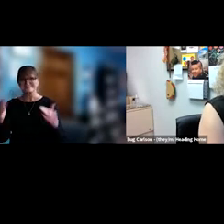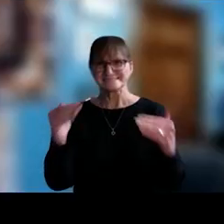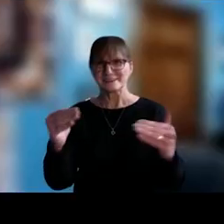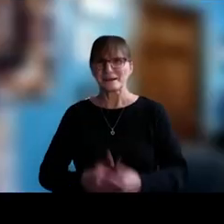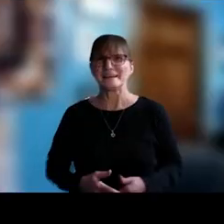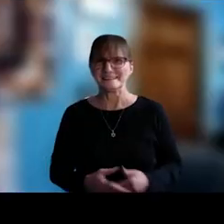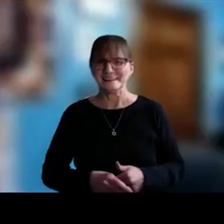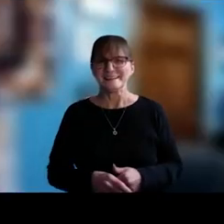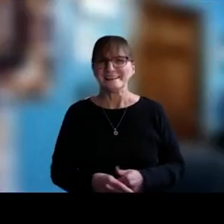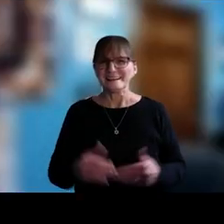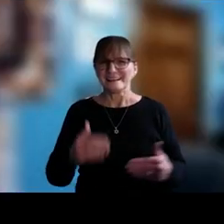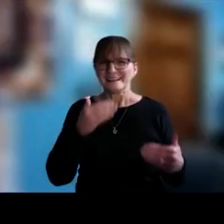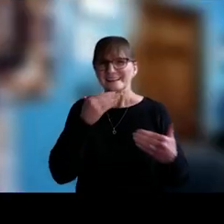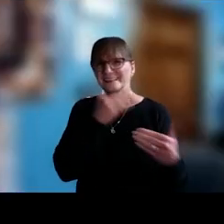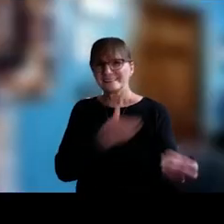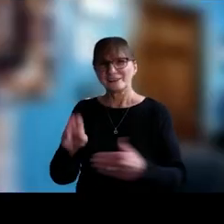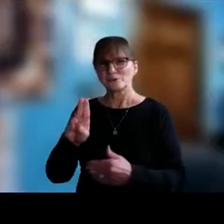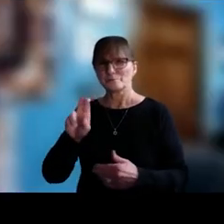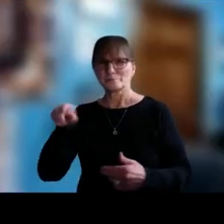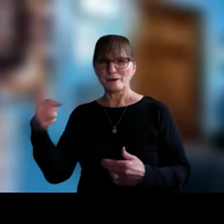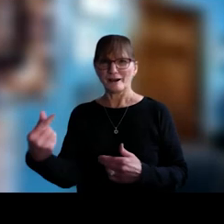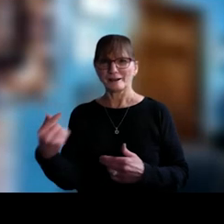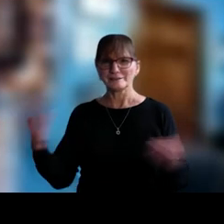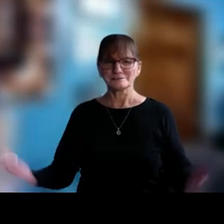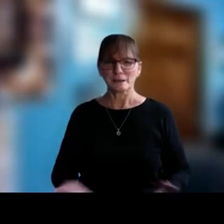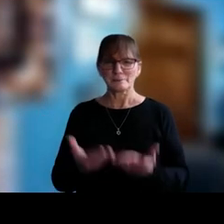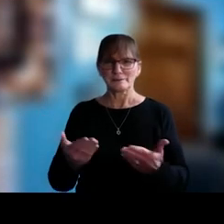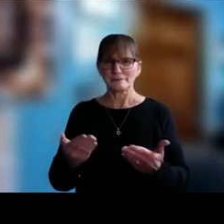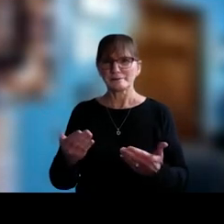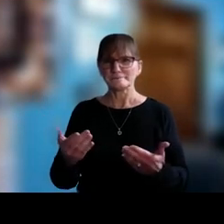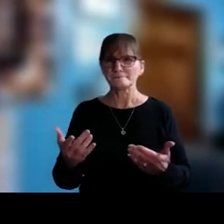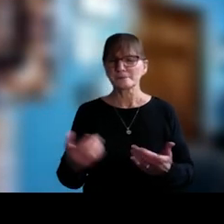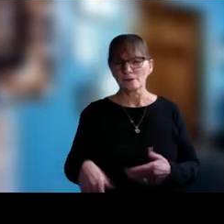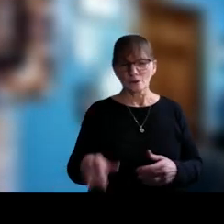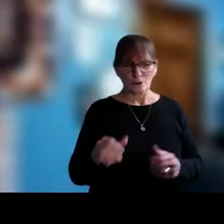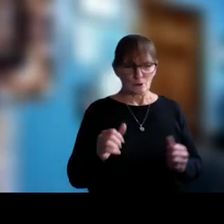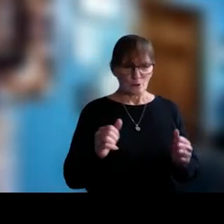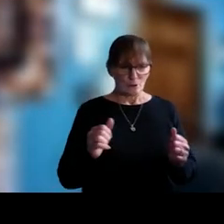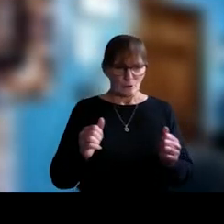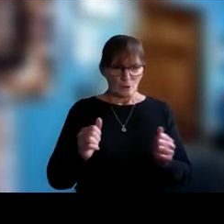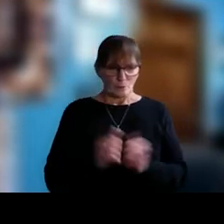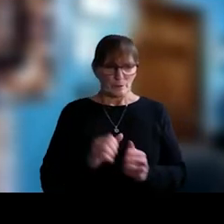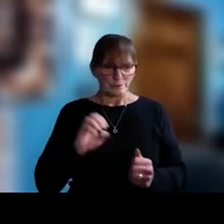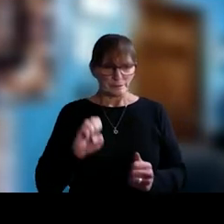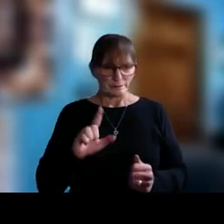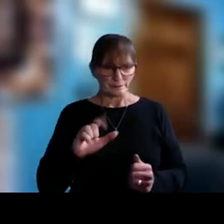[Ashley] Genial, gracias, Bug. Estoy aquí con mi clienta Elisa y ella... Solo para que todos estén al tanto,